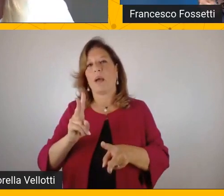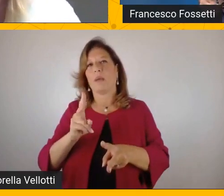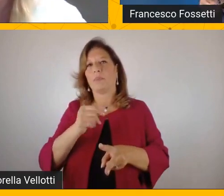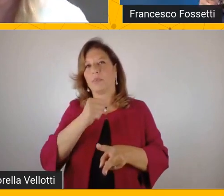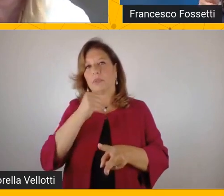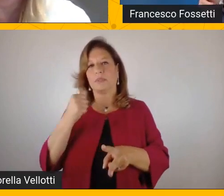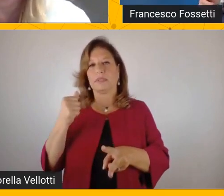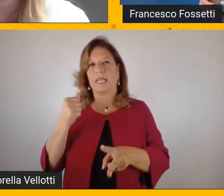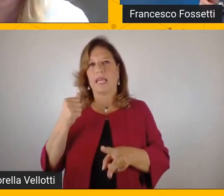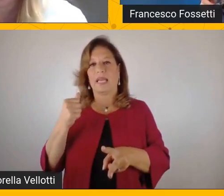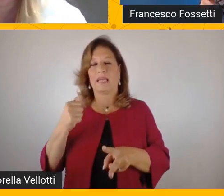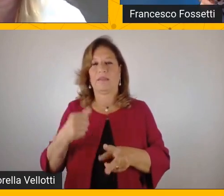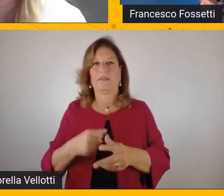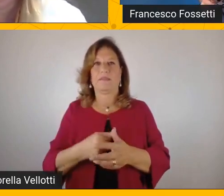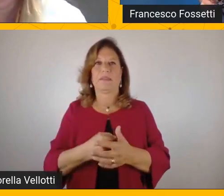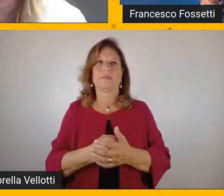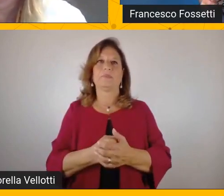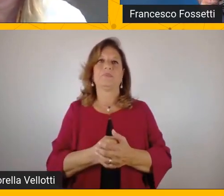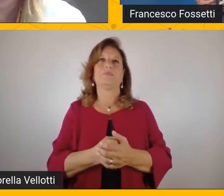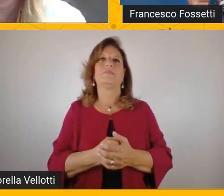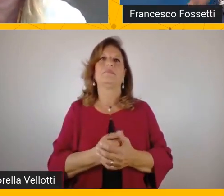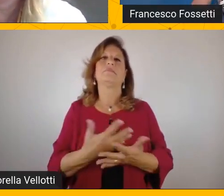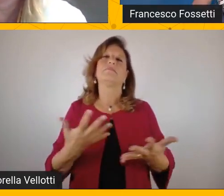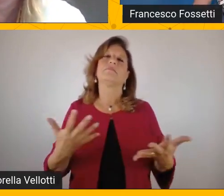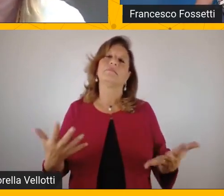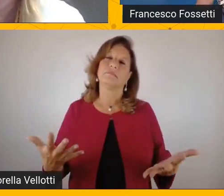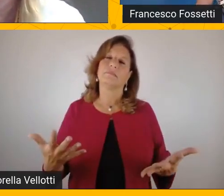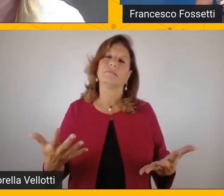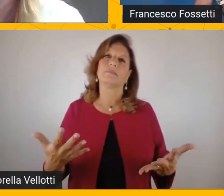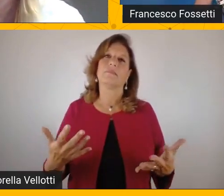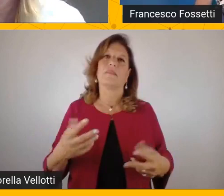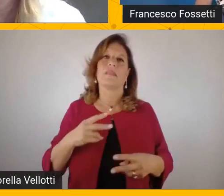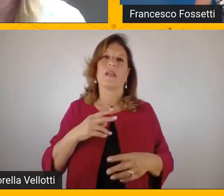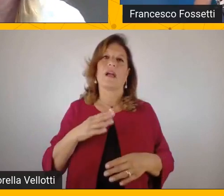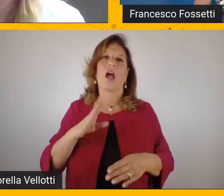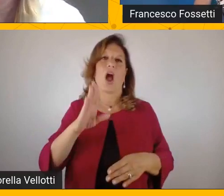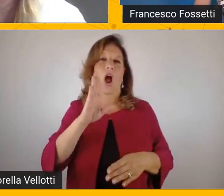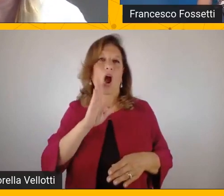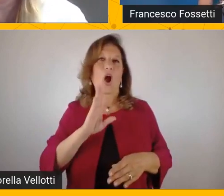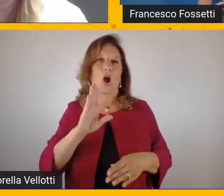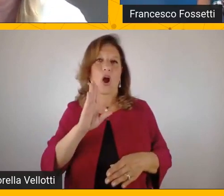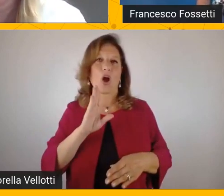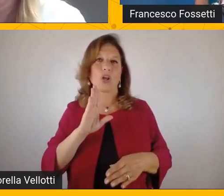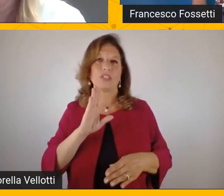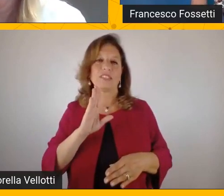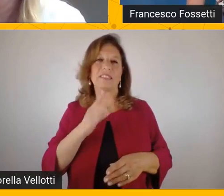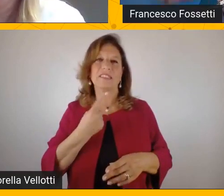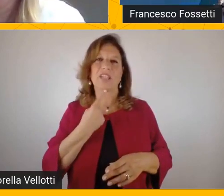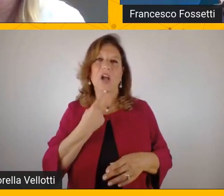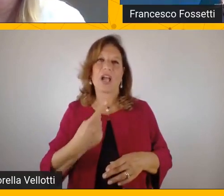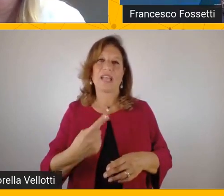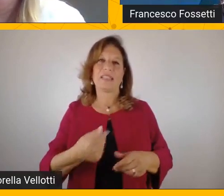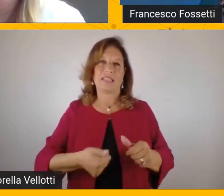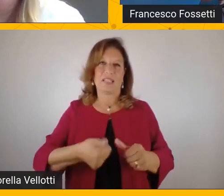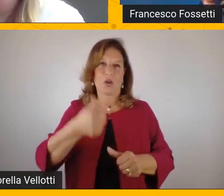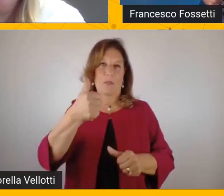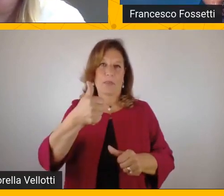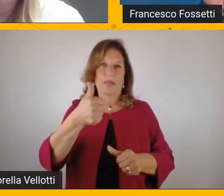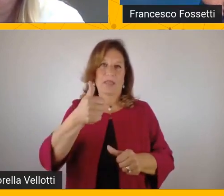dei temi diversi del gioco. Allora eh il il suggerimento